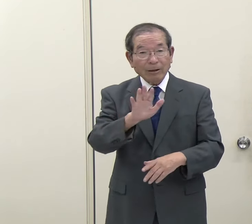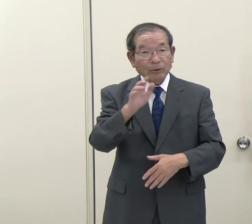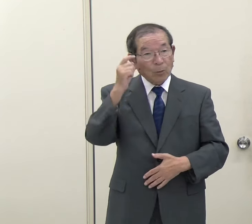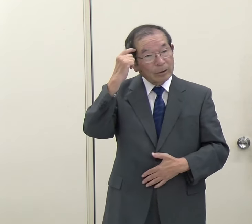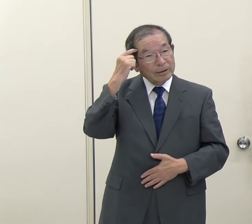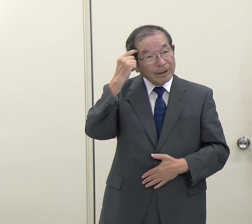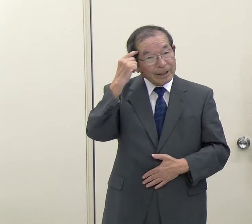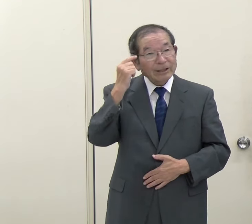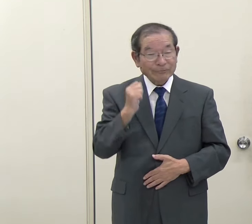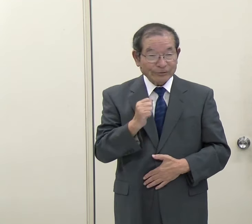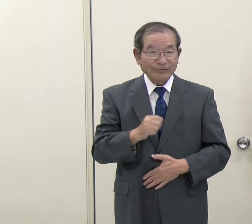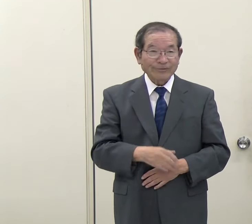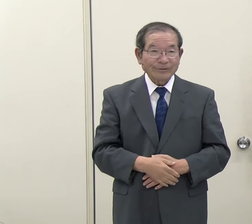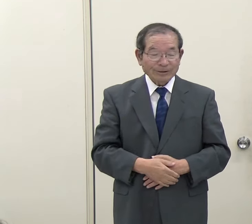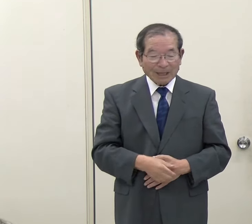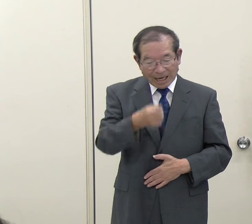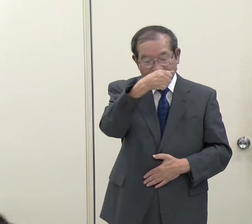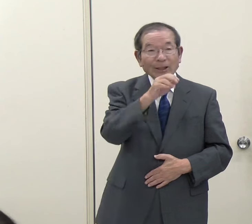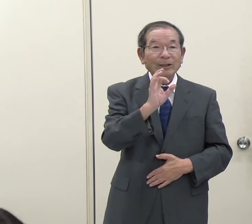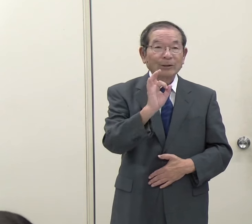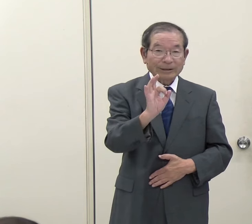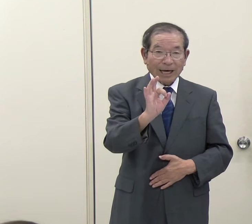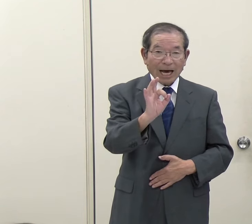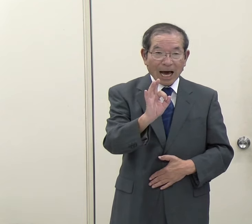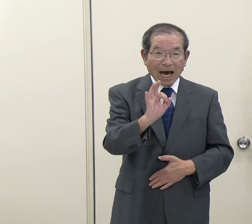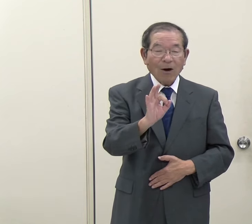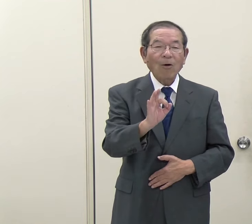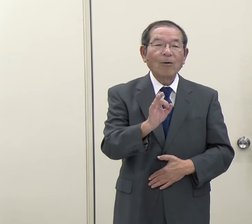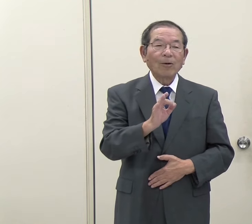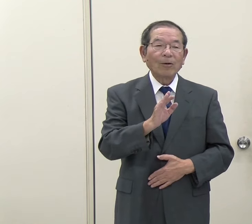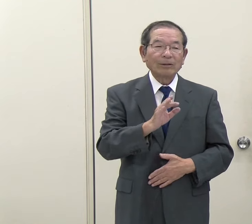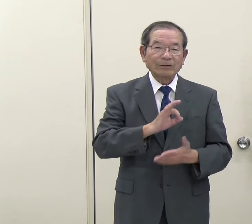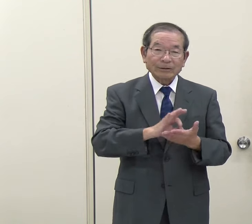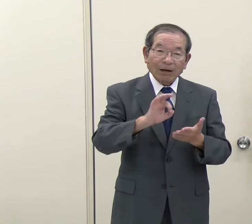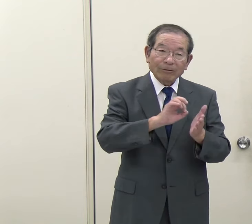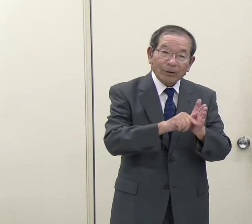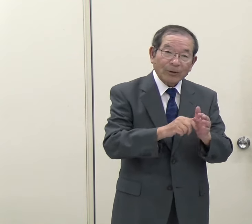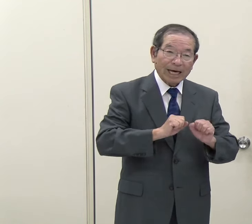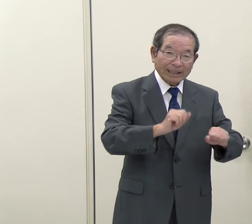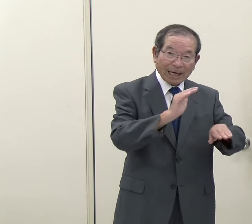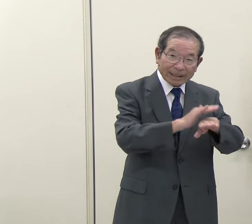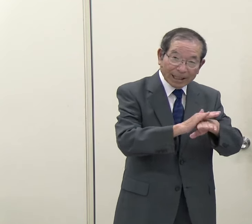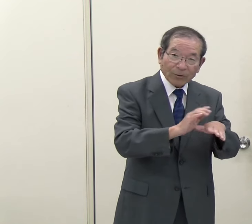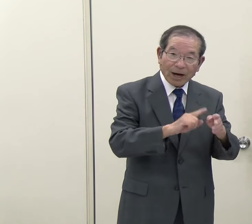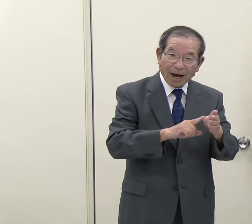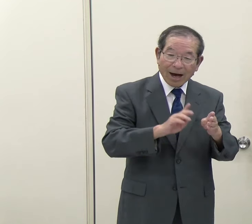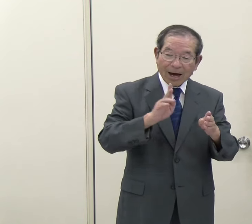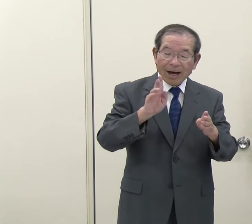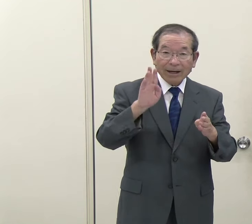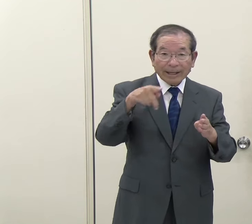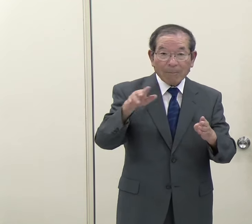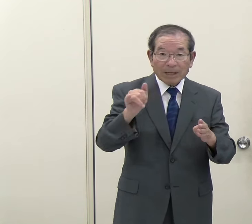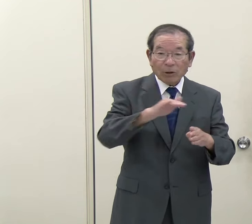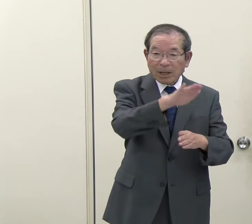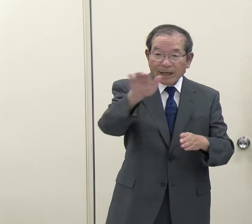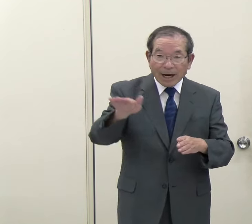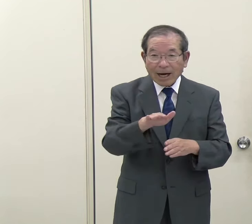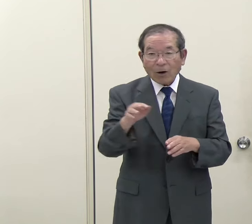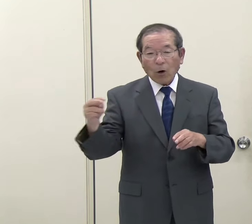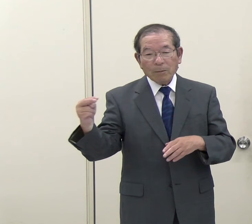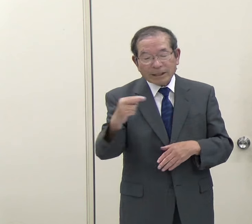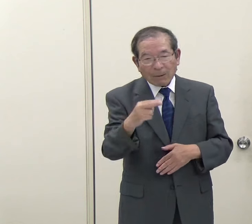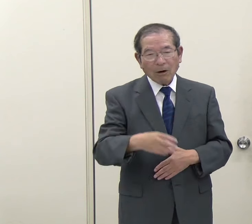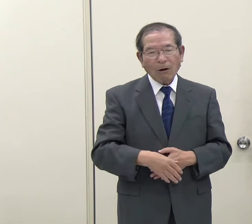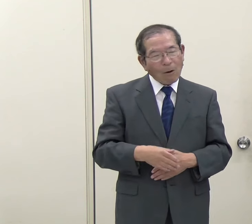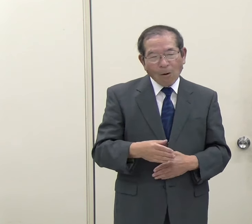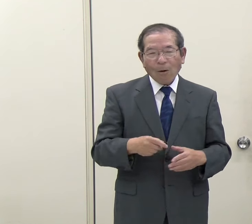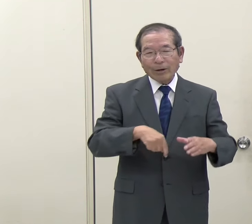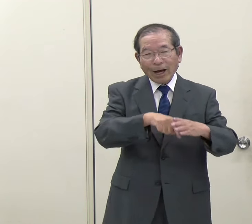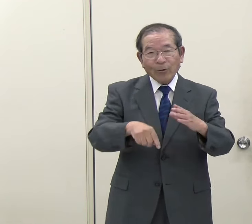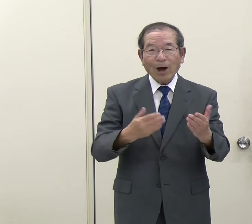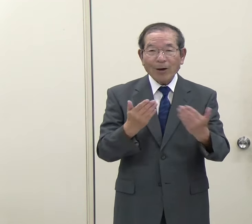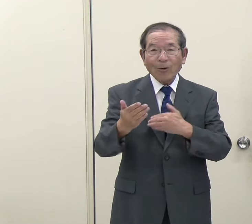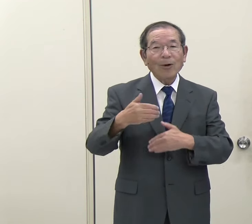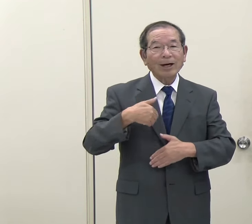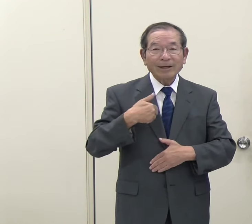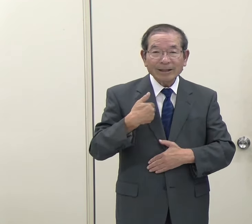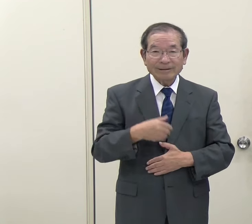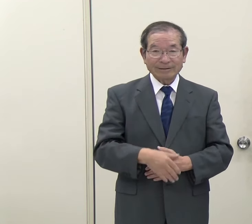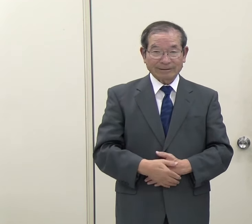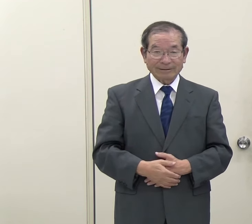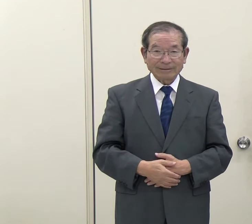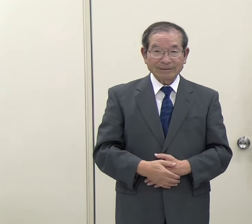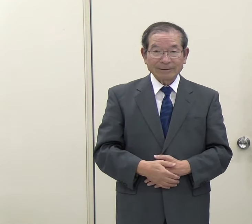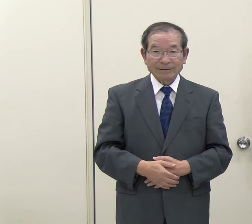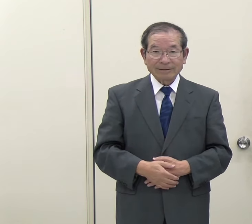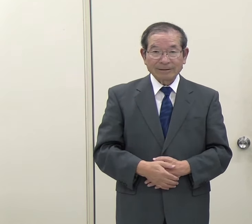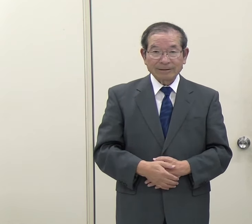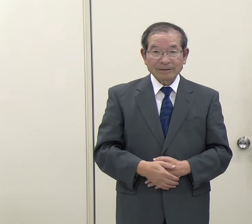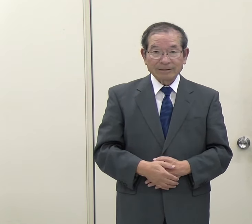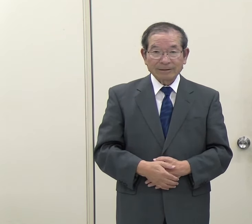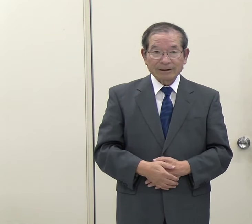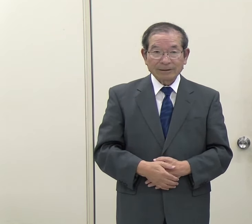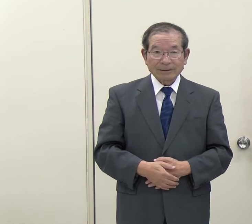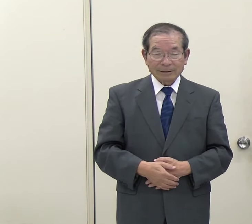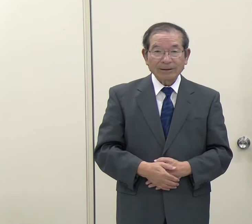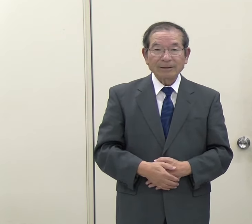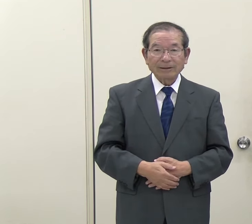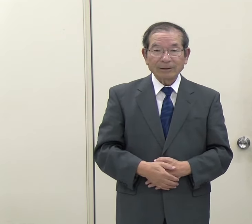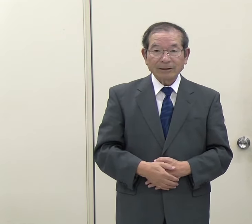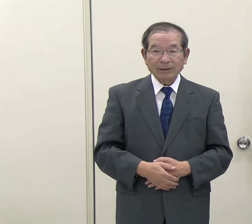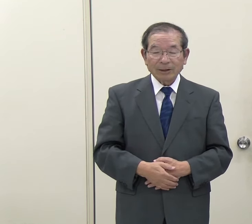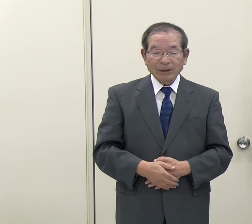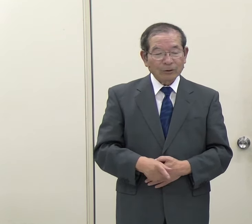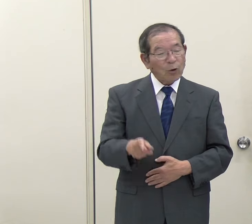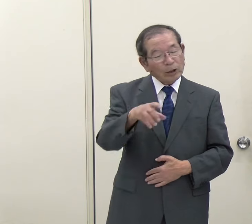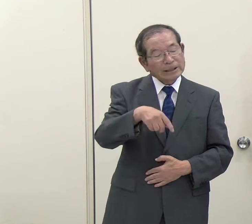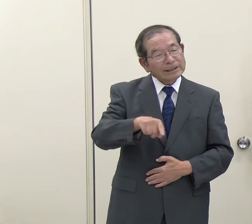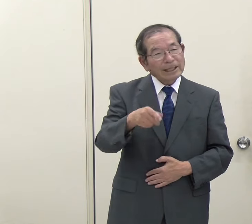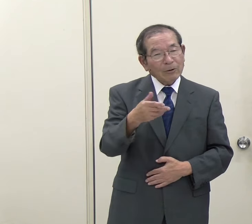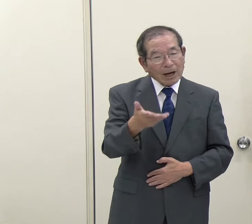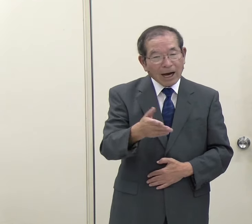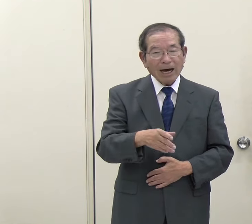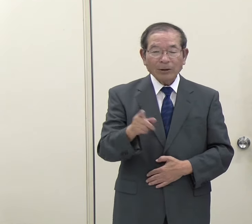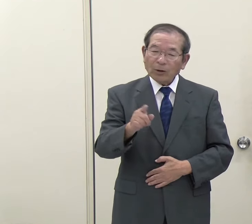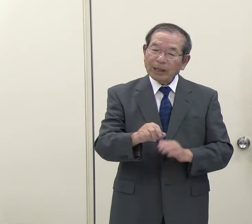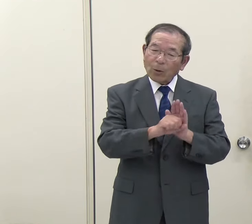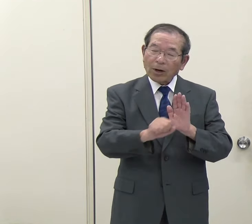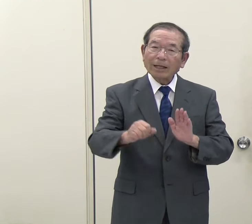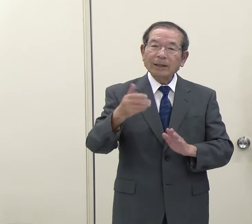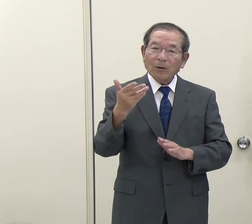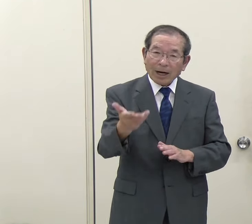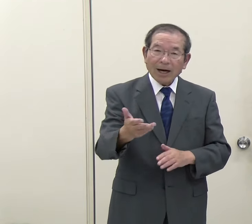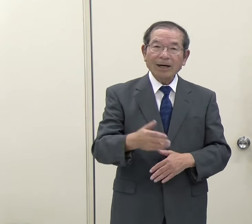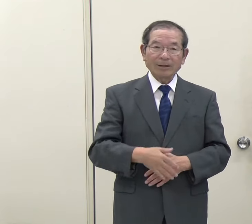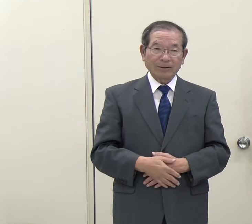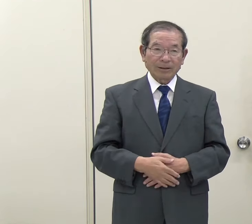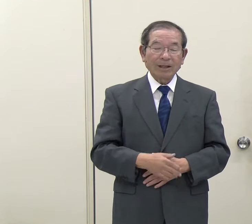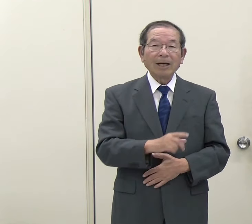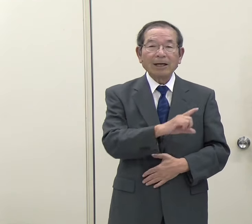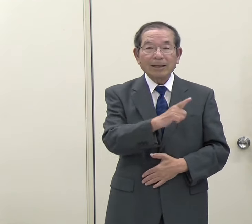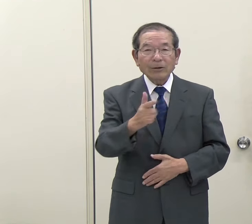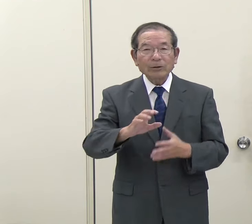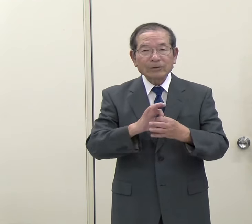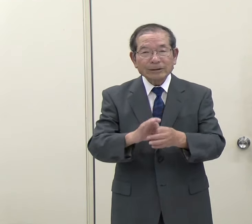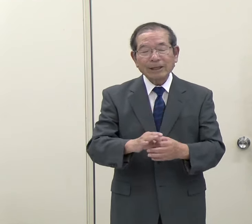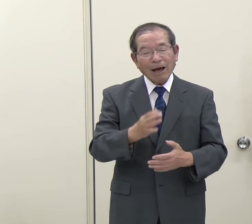予算の執行のあり方、あるいは県民の皆様から見ても、どういうところに行ってどんな成果があったのかということについて分かりにくいと。